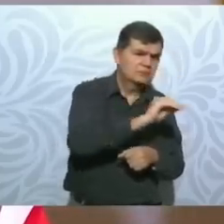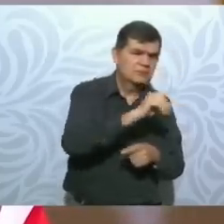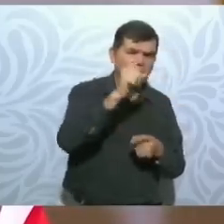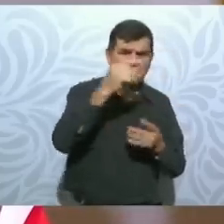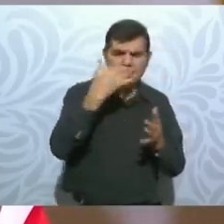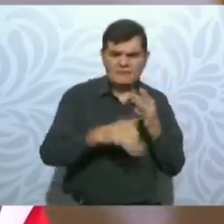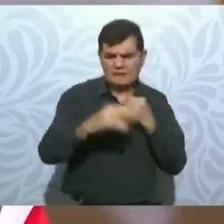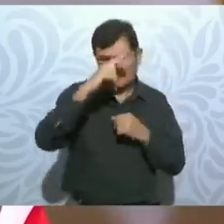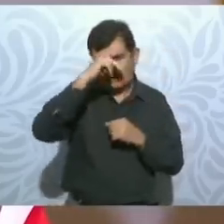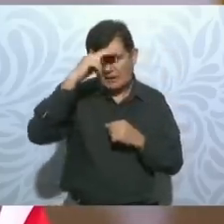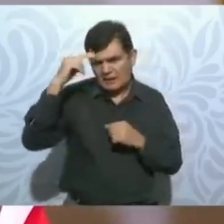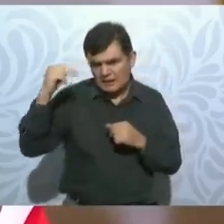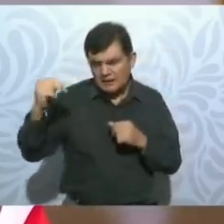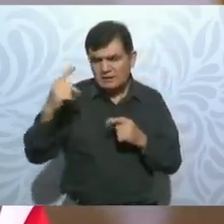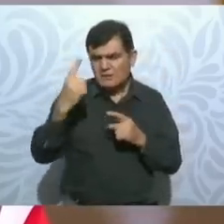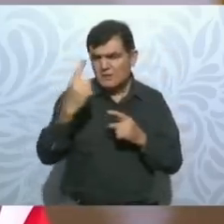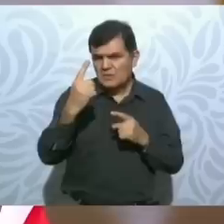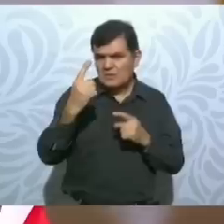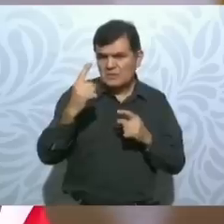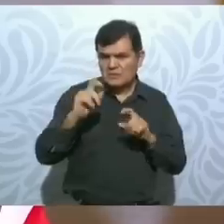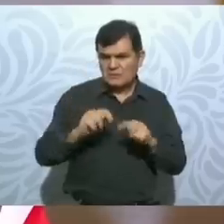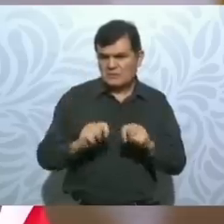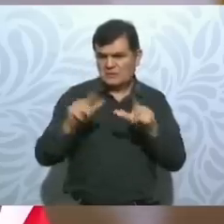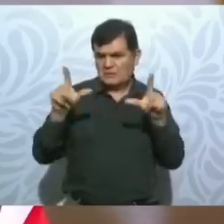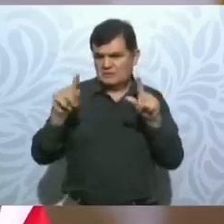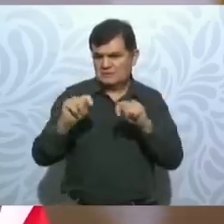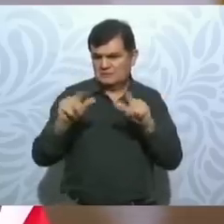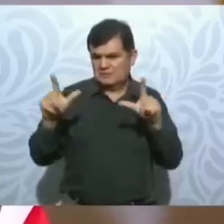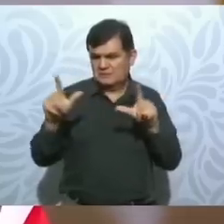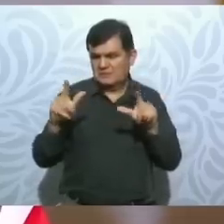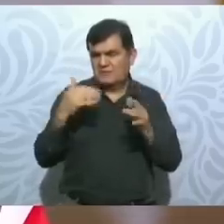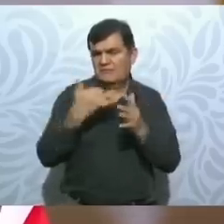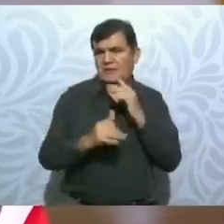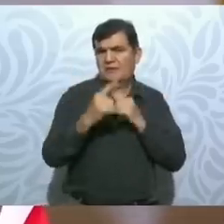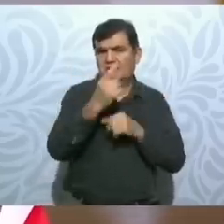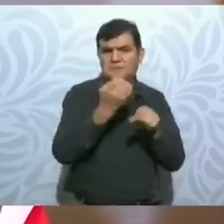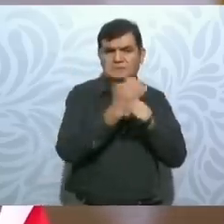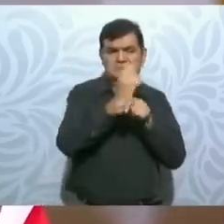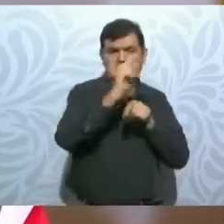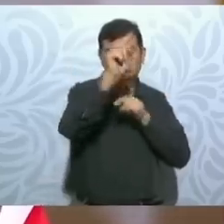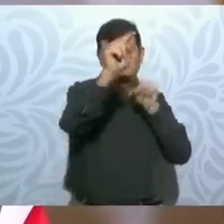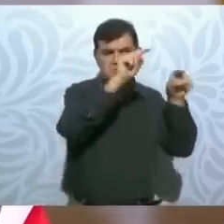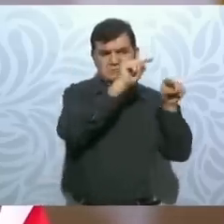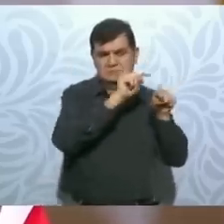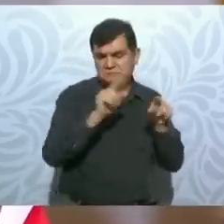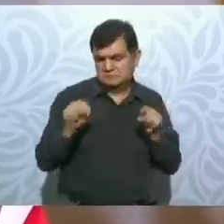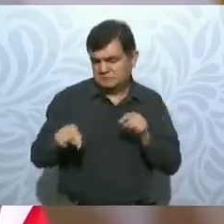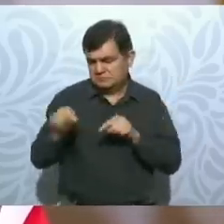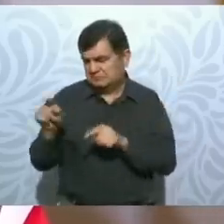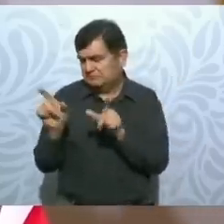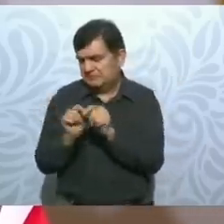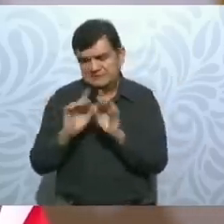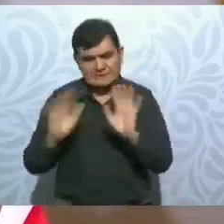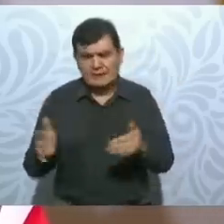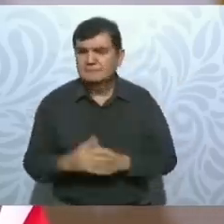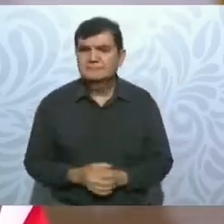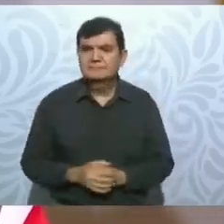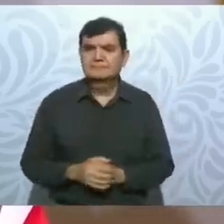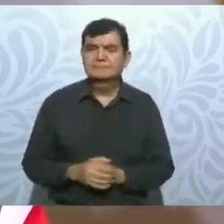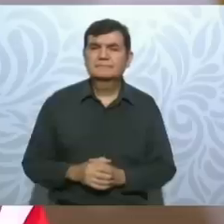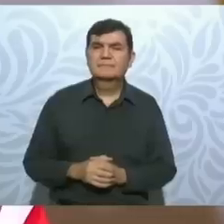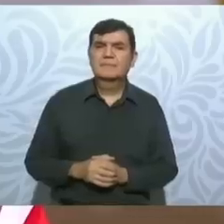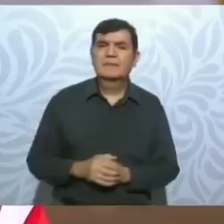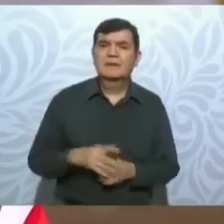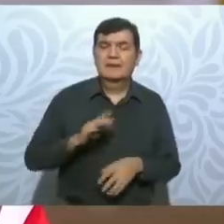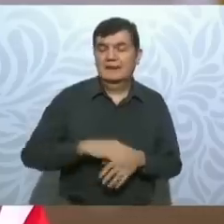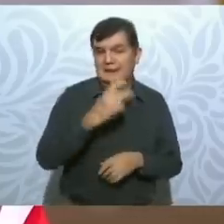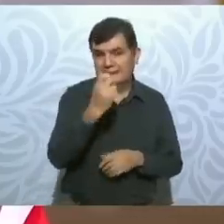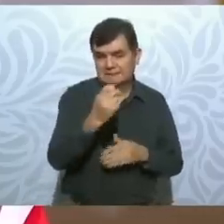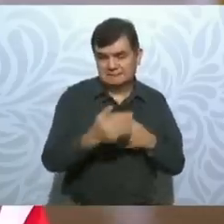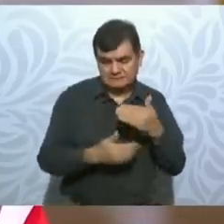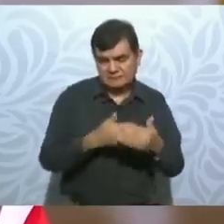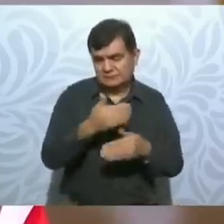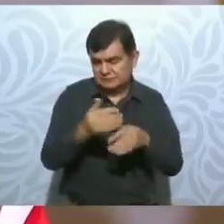tlascala creo que son los últimos estados que nos quedan e y en este proceso vamos a trabajar juntos